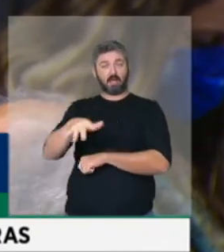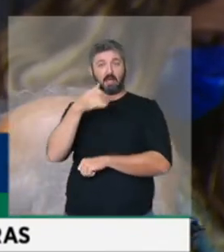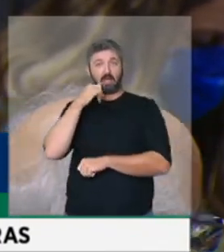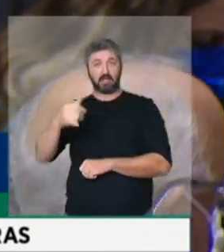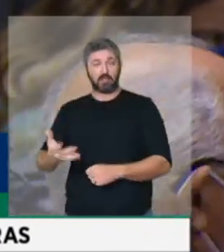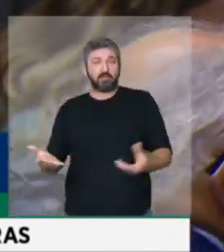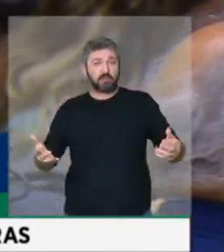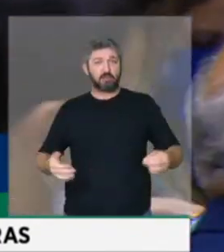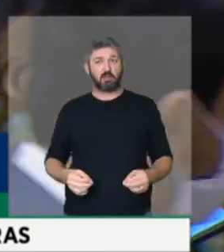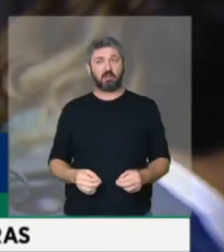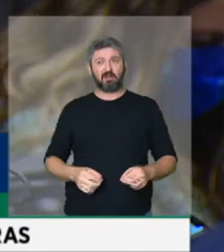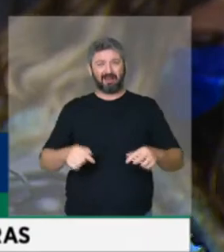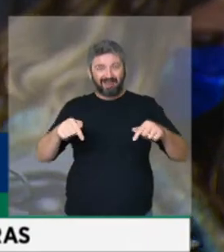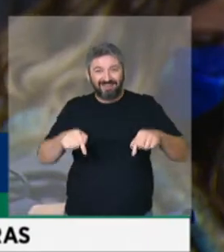É ASSIM. NA FRANÇA É ASSIM. ATÉ NOS ESTADOS UNIDOS DA